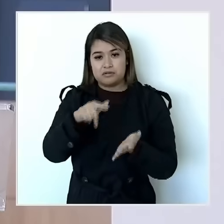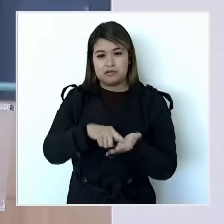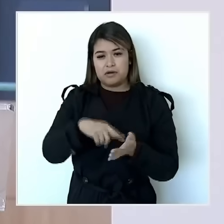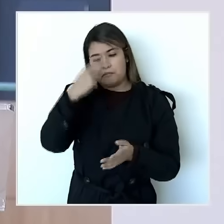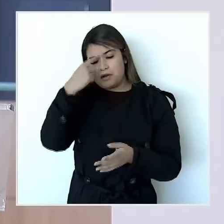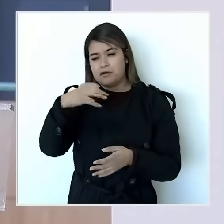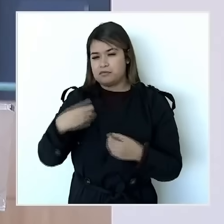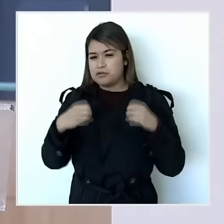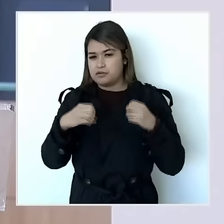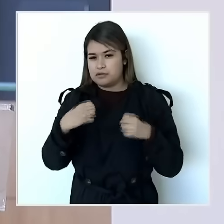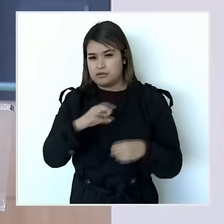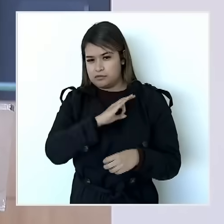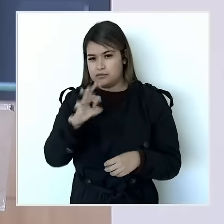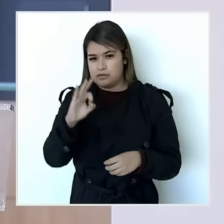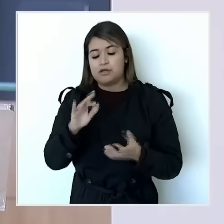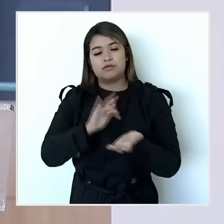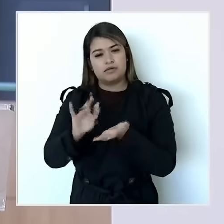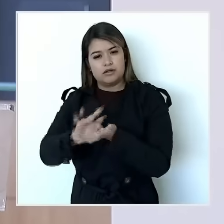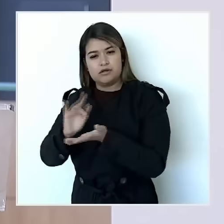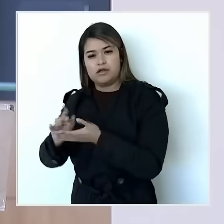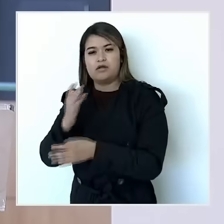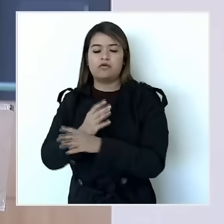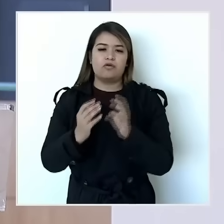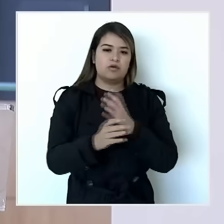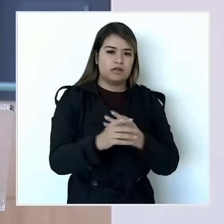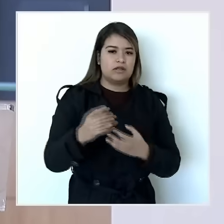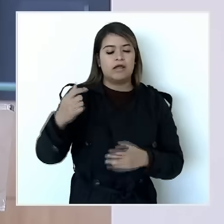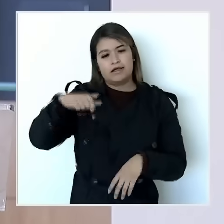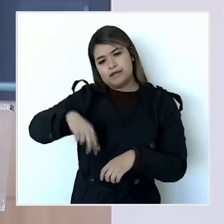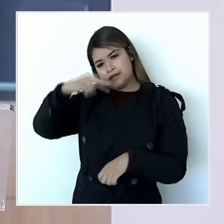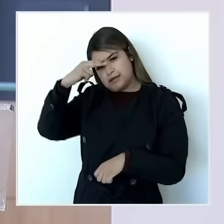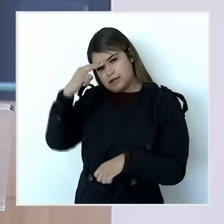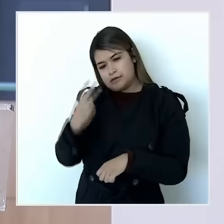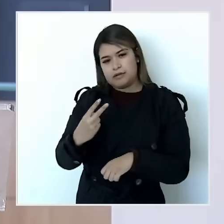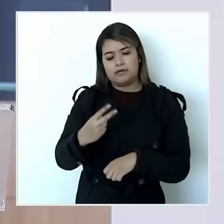para mejorar el comercio internacional y la postura de México en el corredor de América